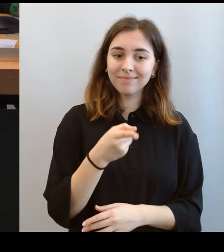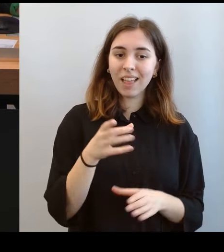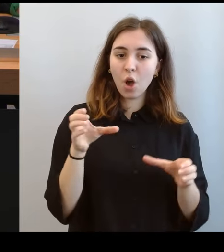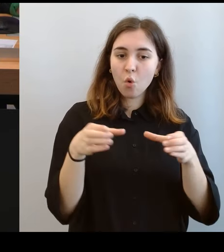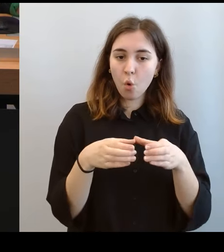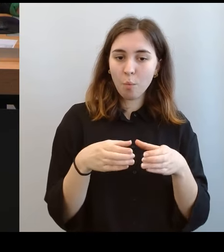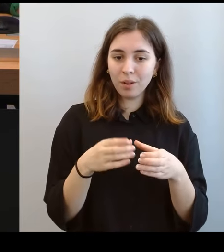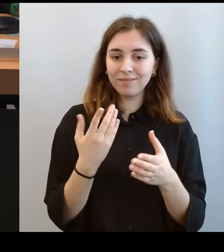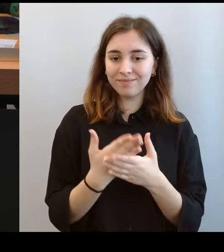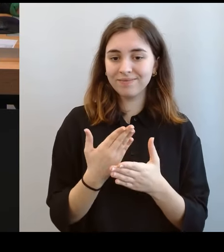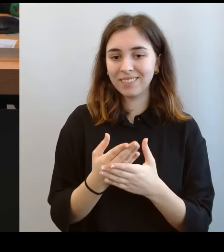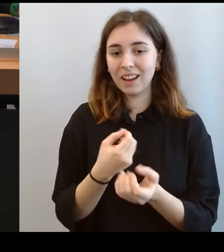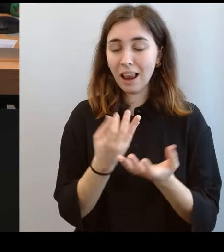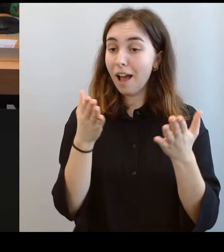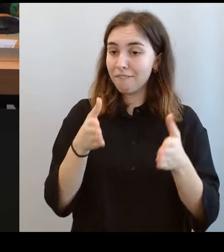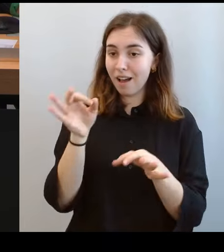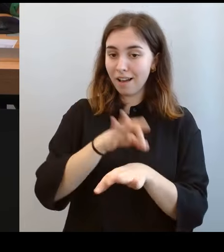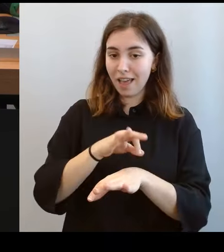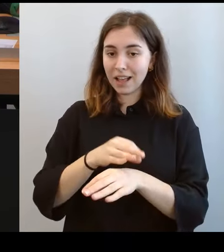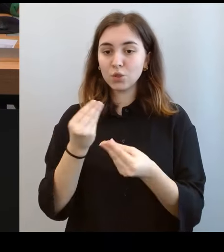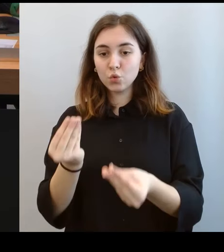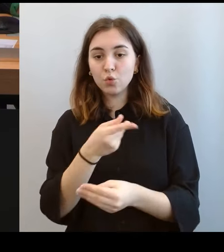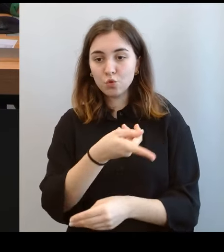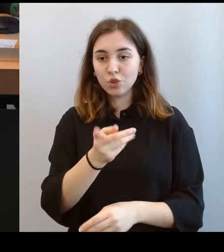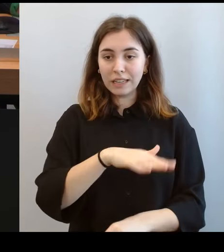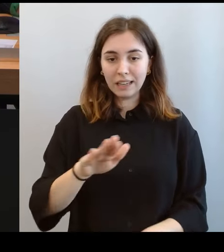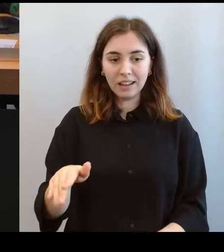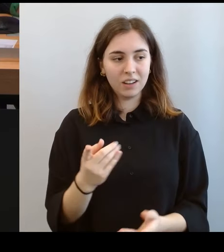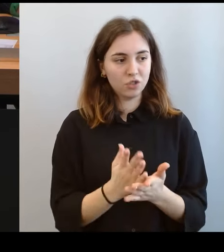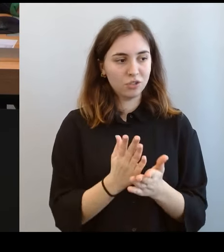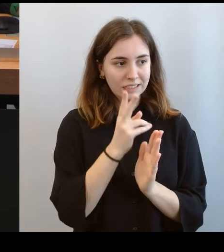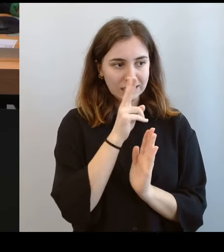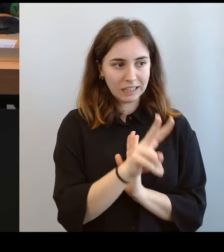die missbraucht, genitalverstümmelt oder in anderer Form gesundheitlicher